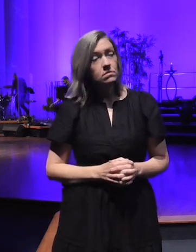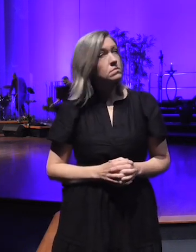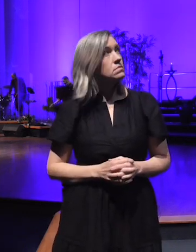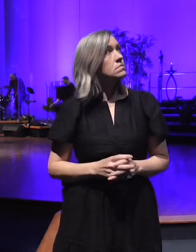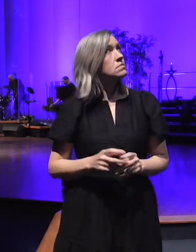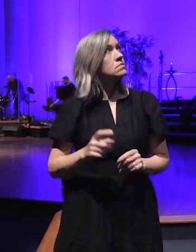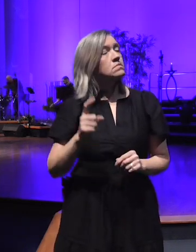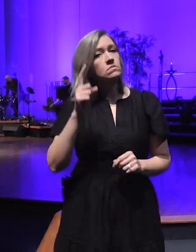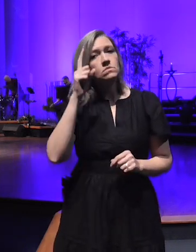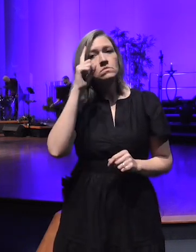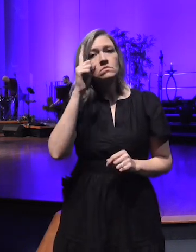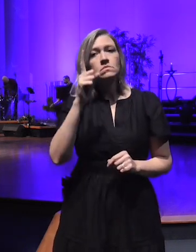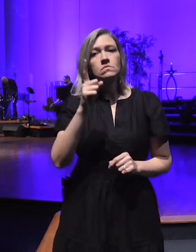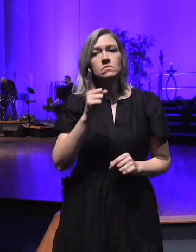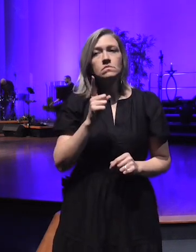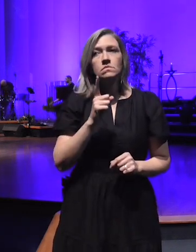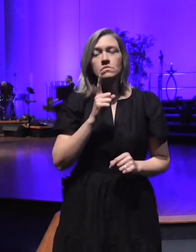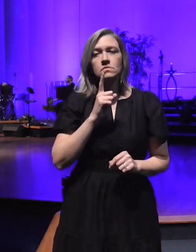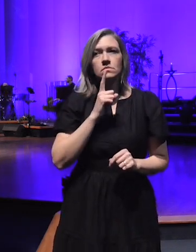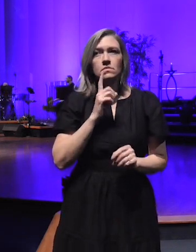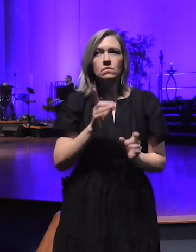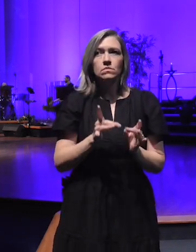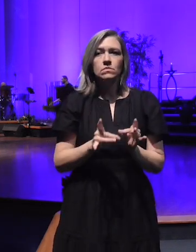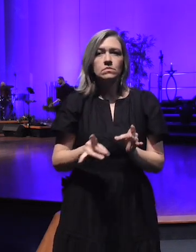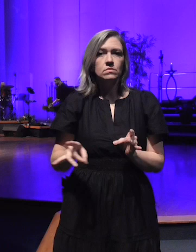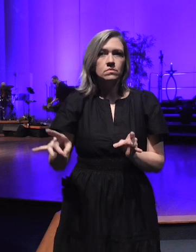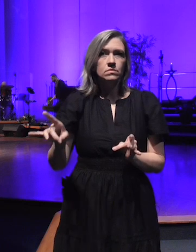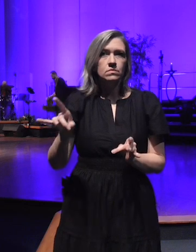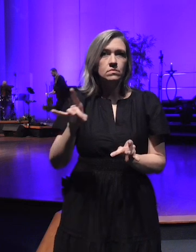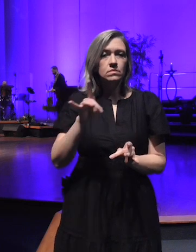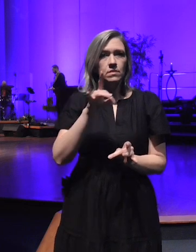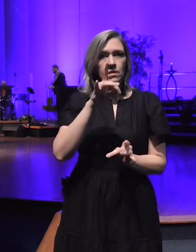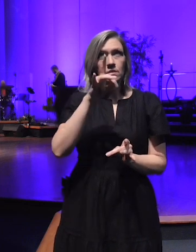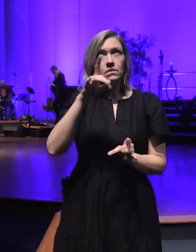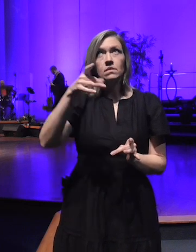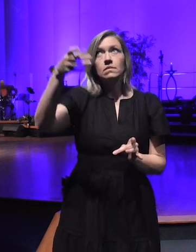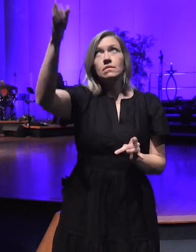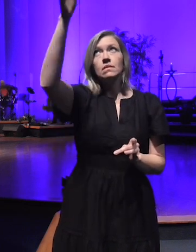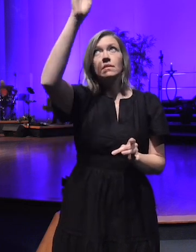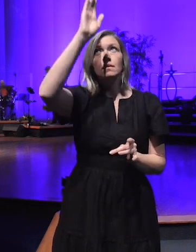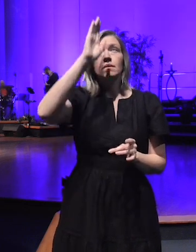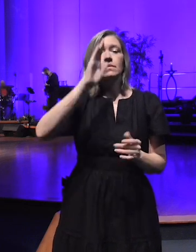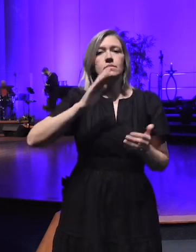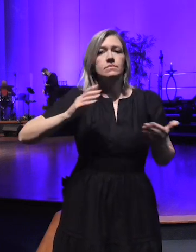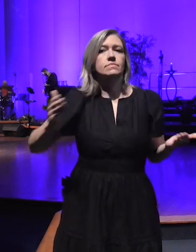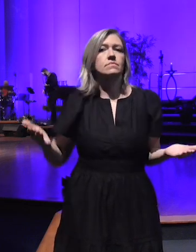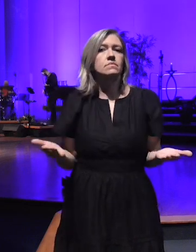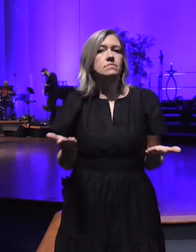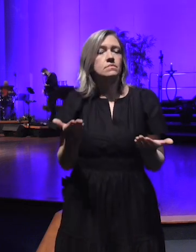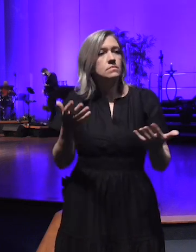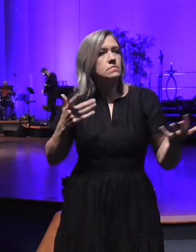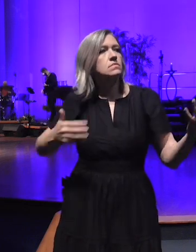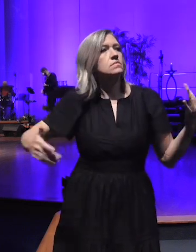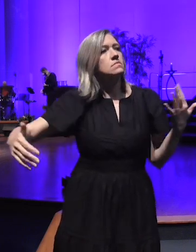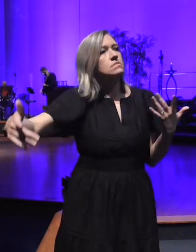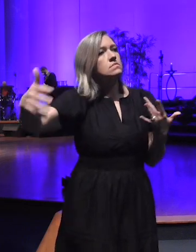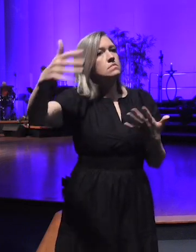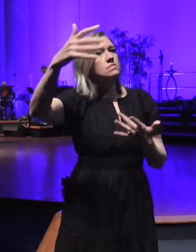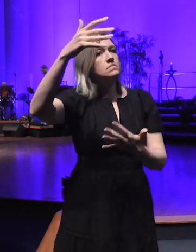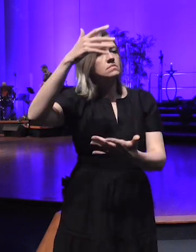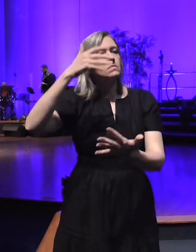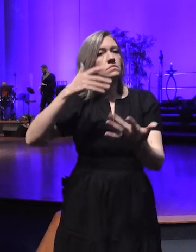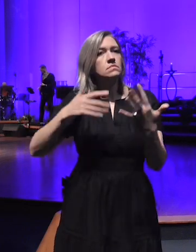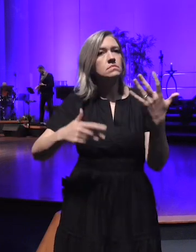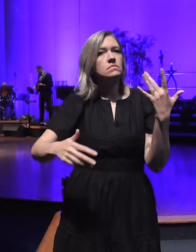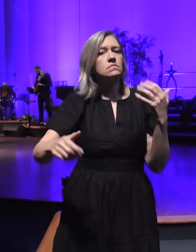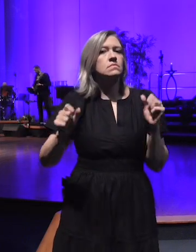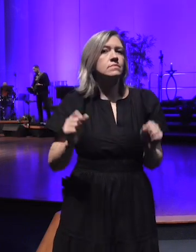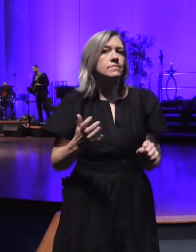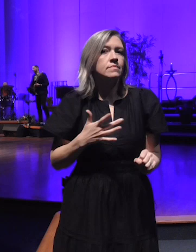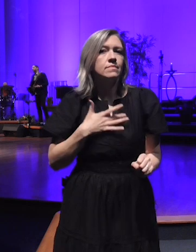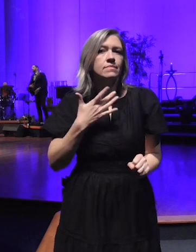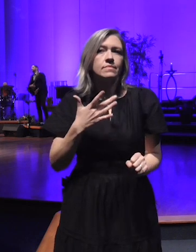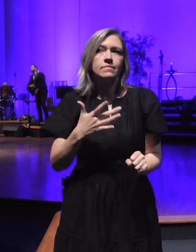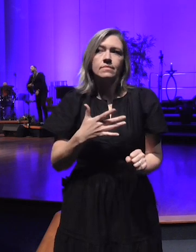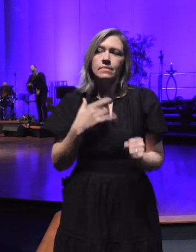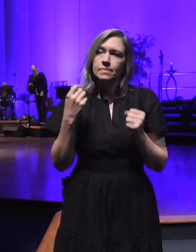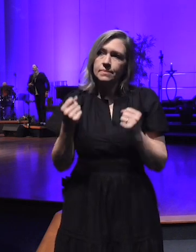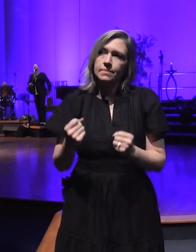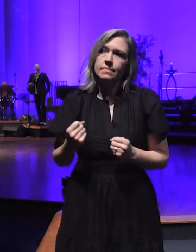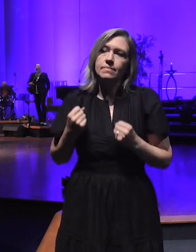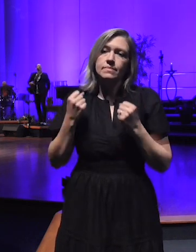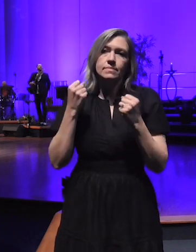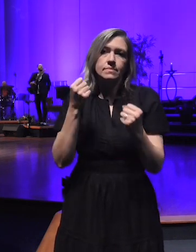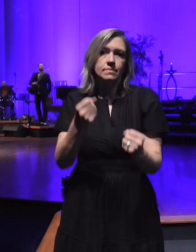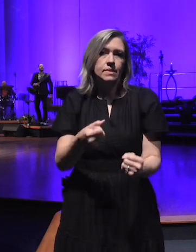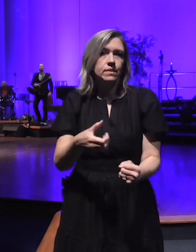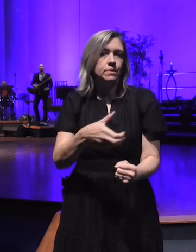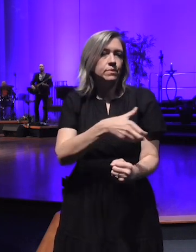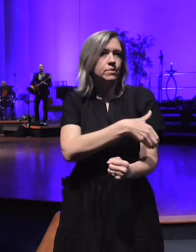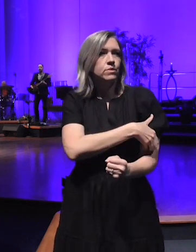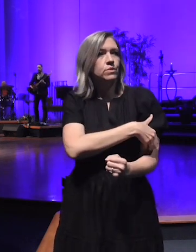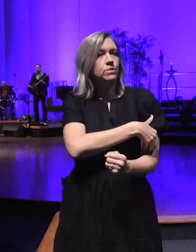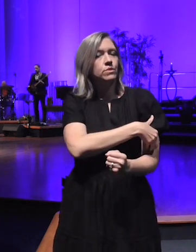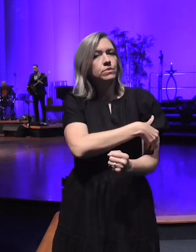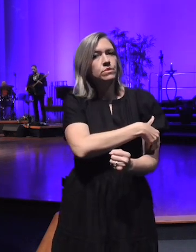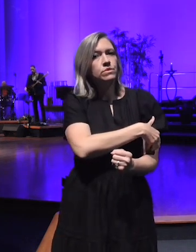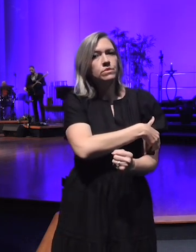seguramente es la presencia de Dios está en este lugar Puedo sentir sentir el gran poder y la